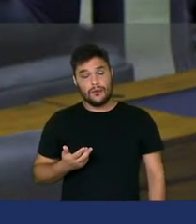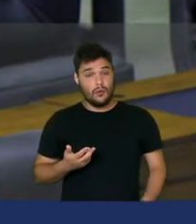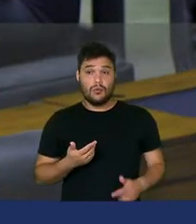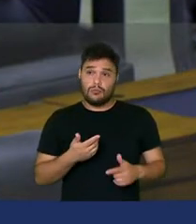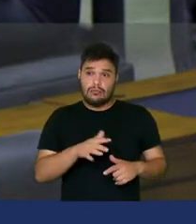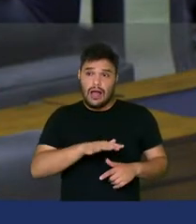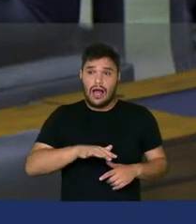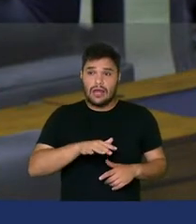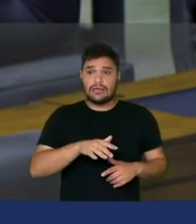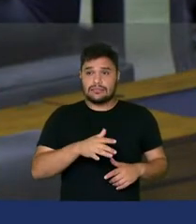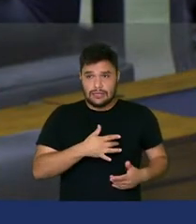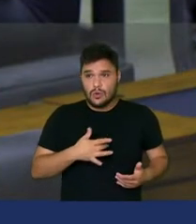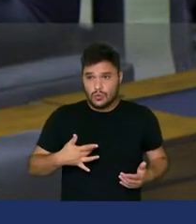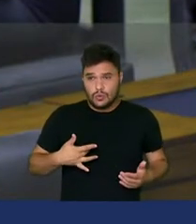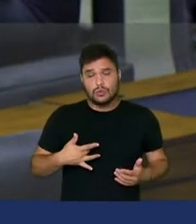SANITÁRIA. QUE ATINGIU DE